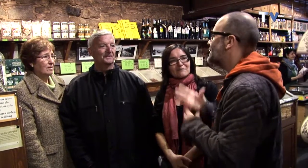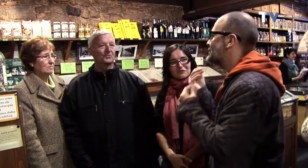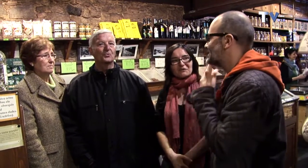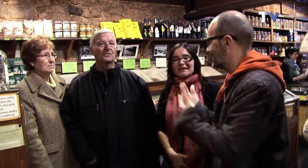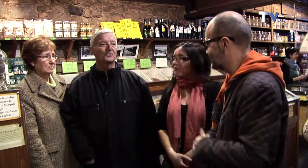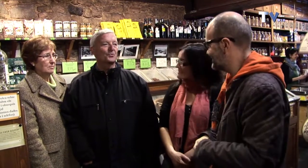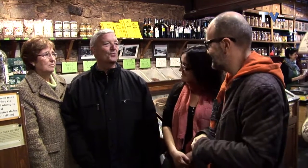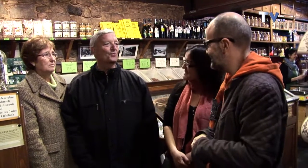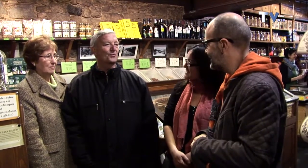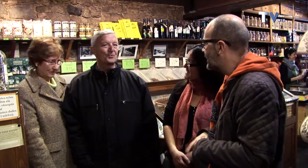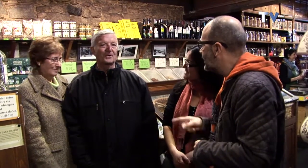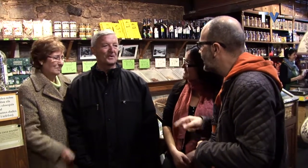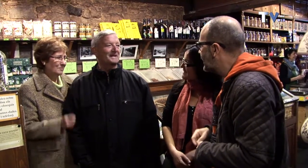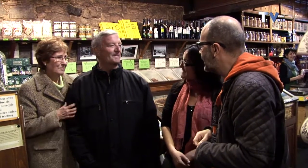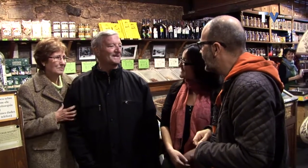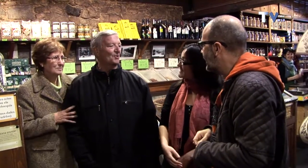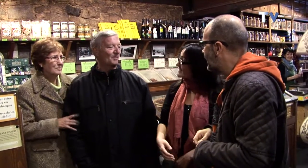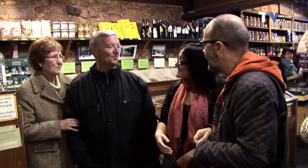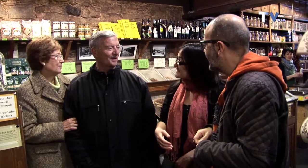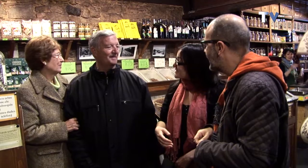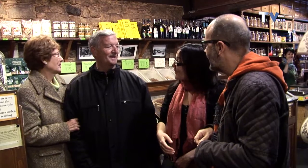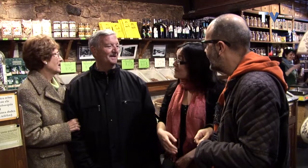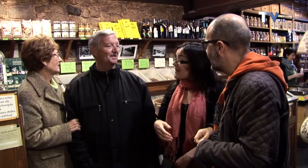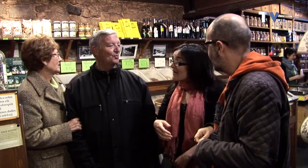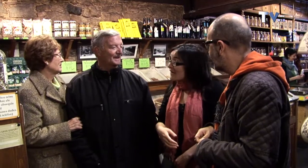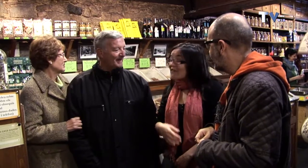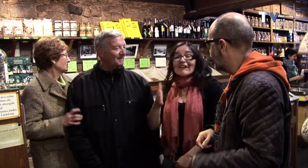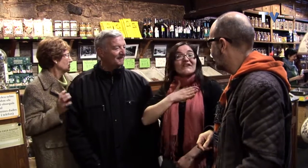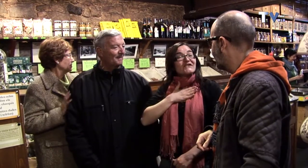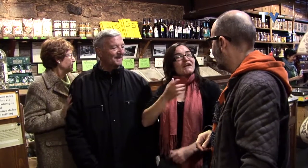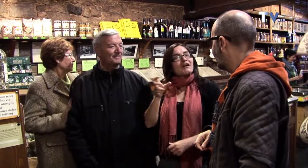esto demuestra la buena calidad que hay. Muchas gracias.